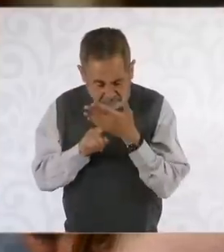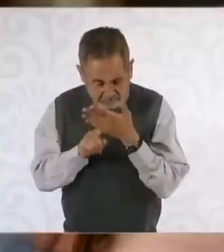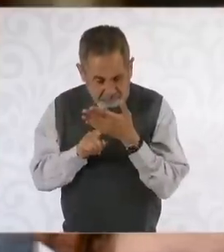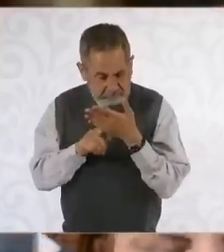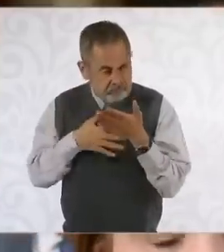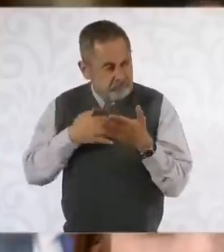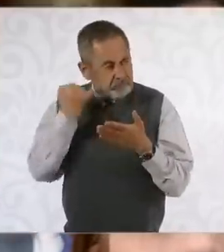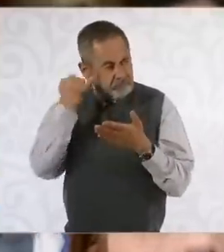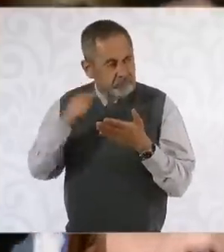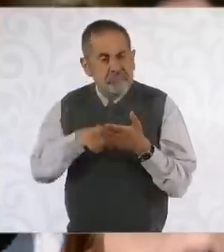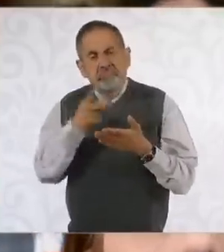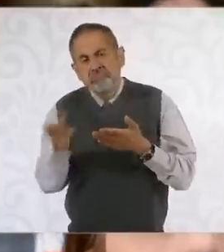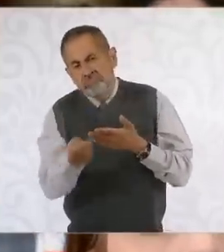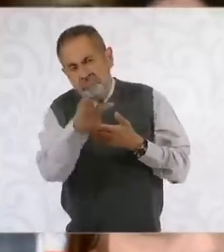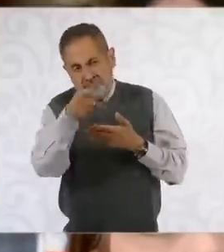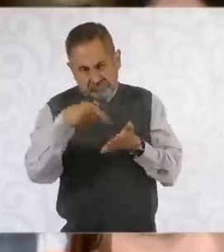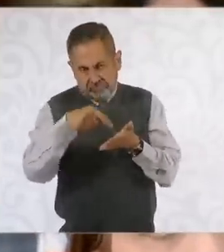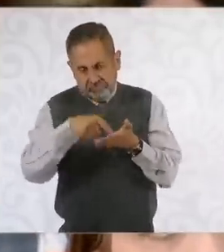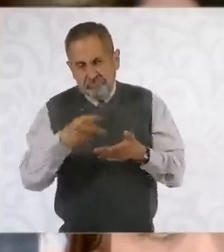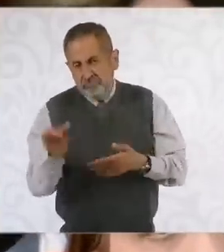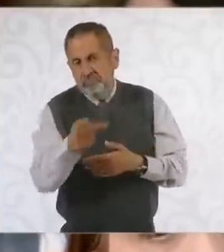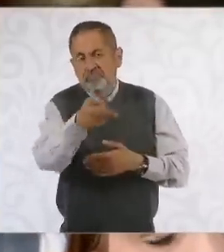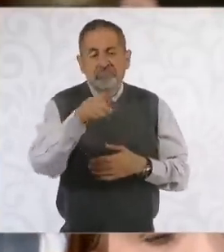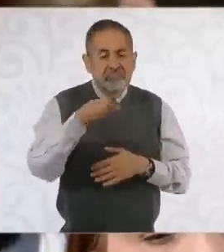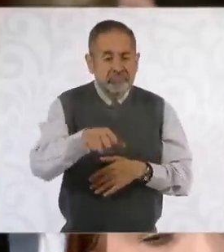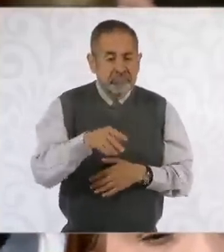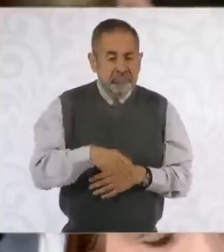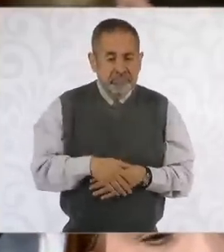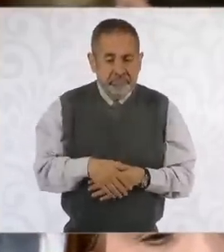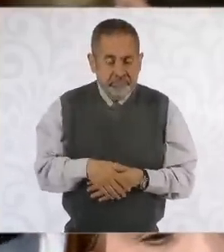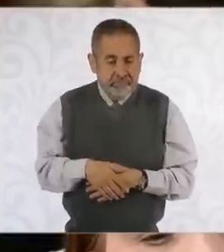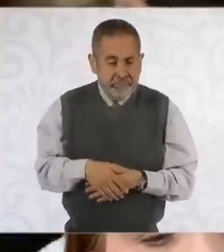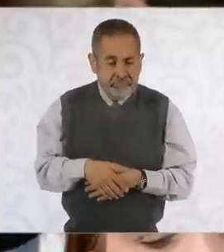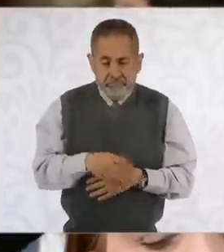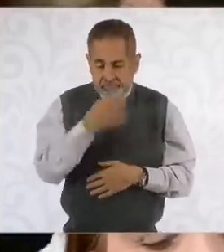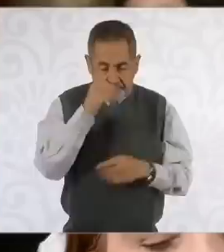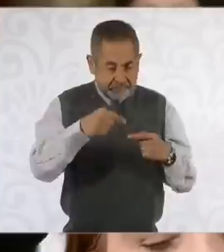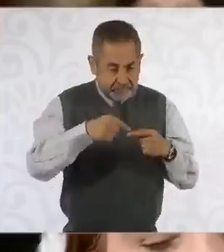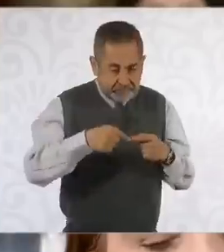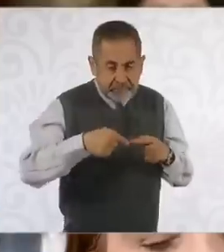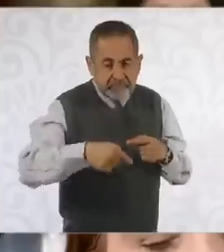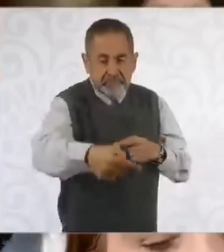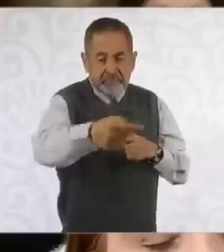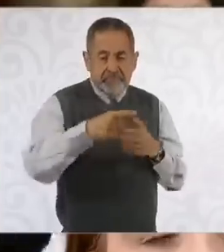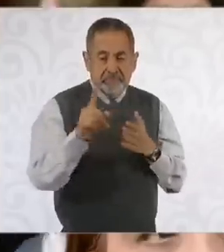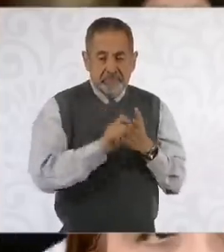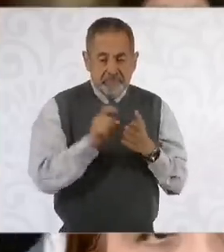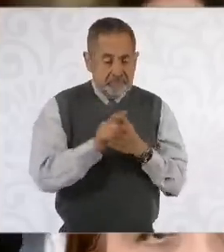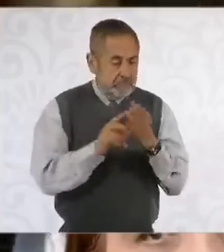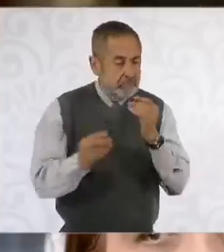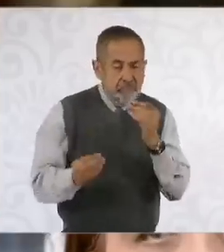en este eh En estos meses de aquí a que venga esta transición de los nuevos nuevas jueces que sean